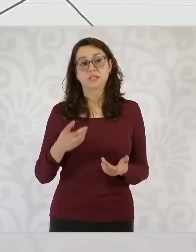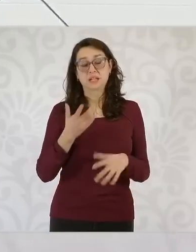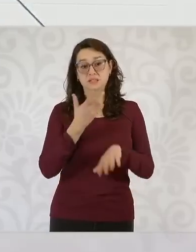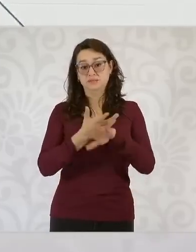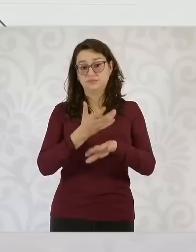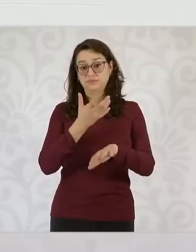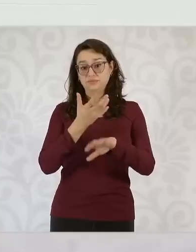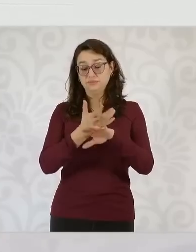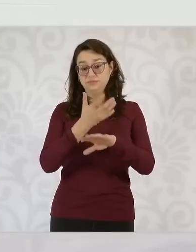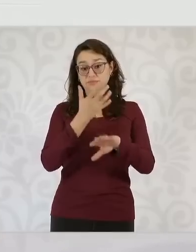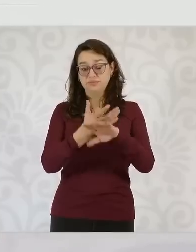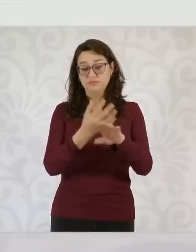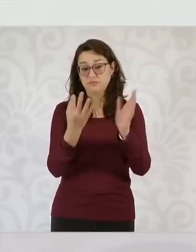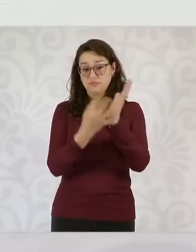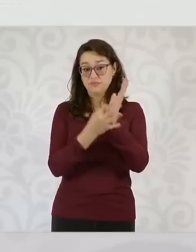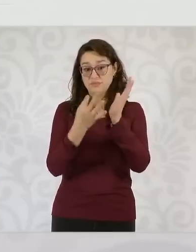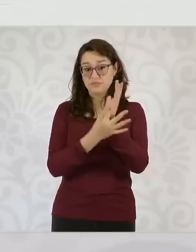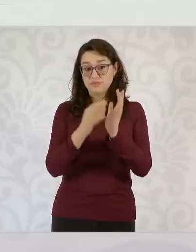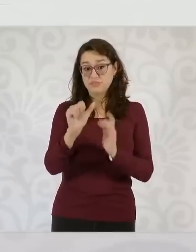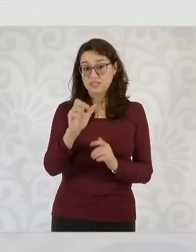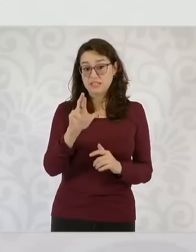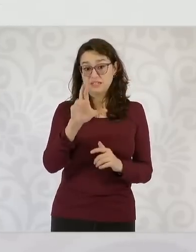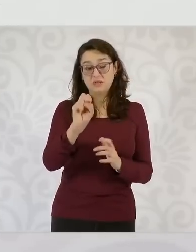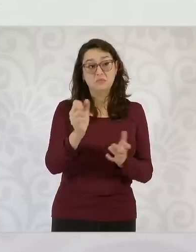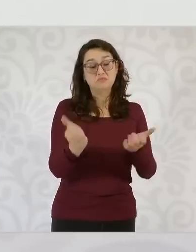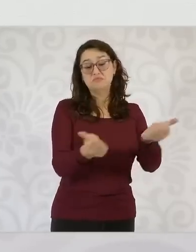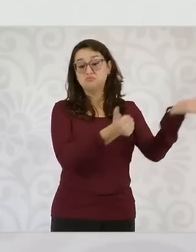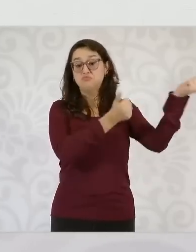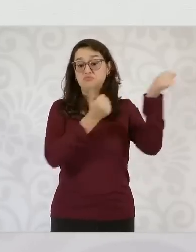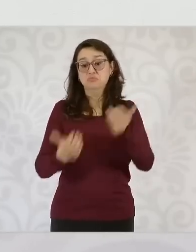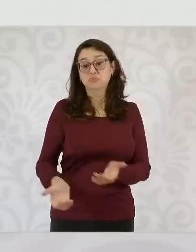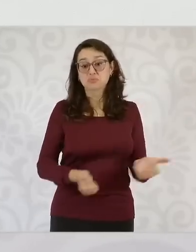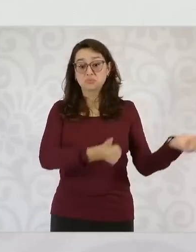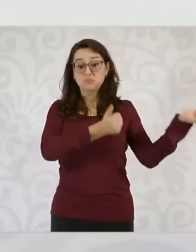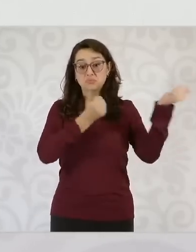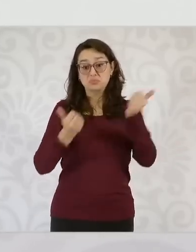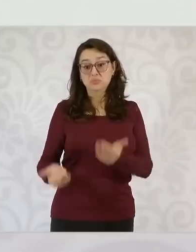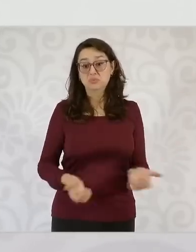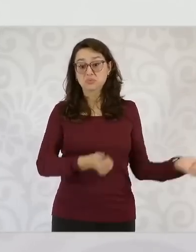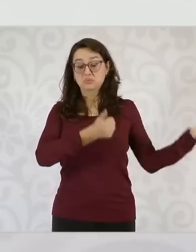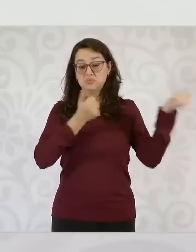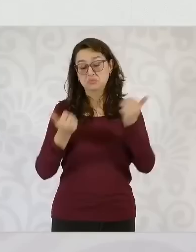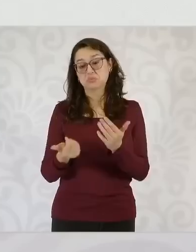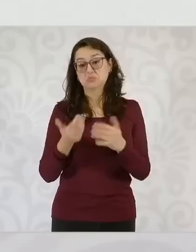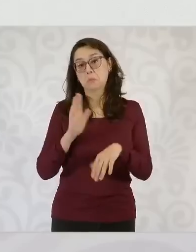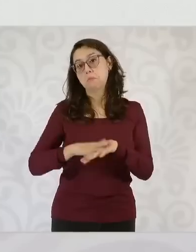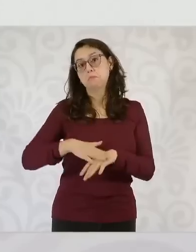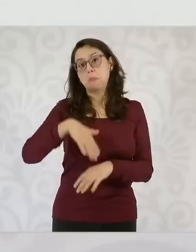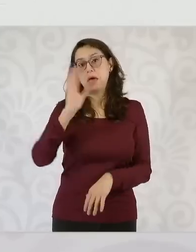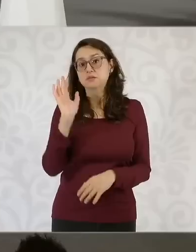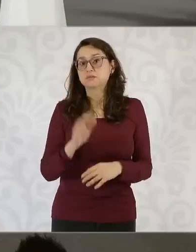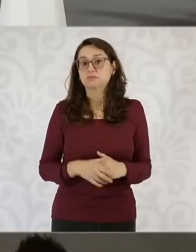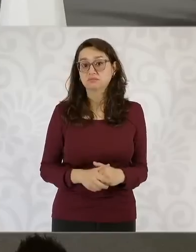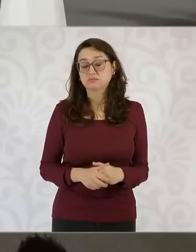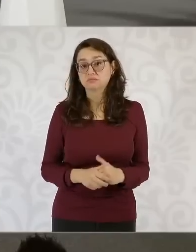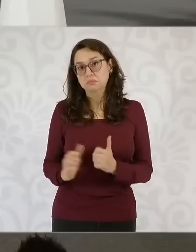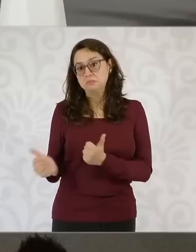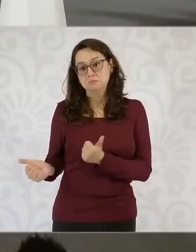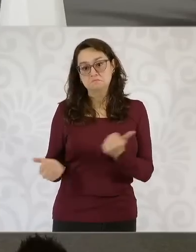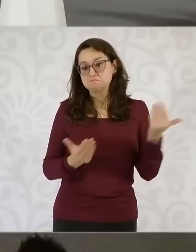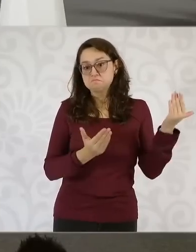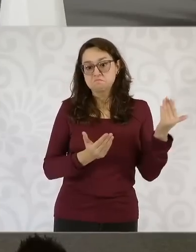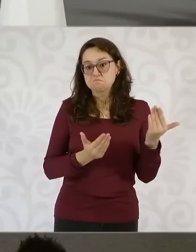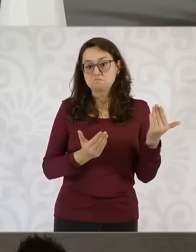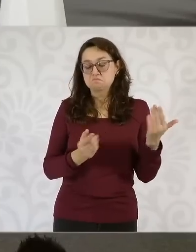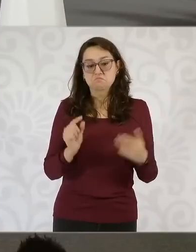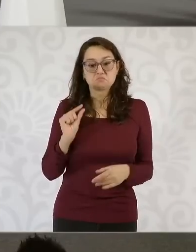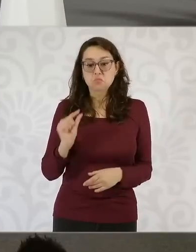Aquí está importamos más de Estados Unidos que lo que exportamos importante tener esta